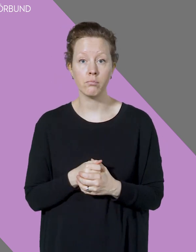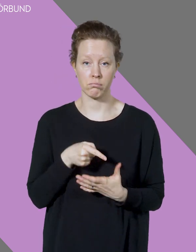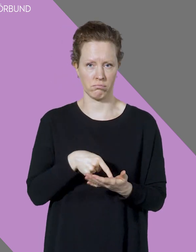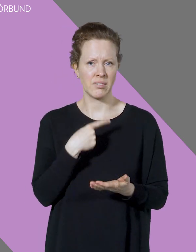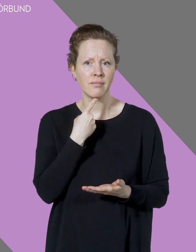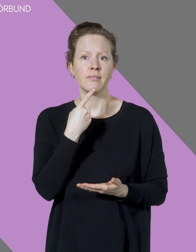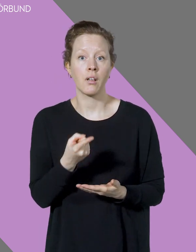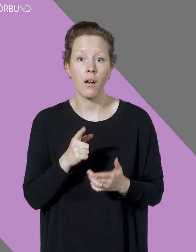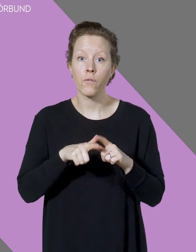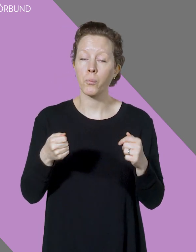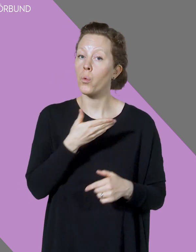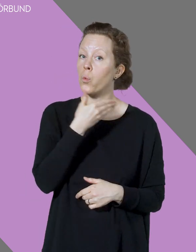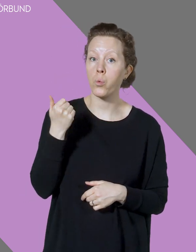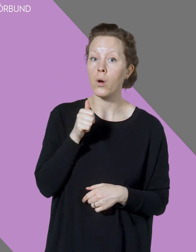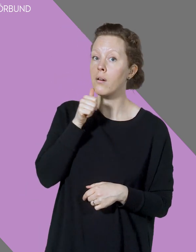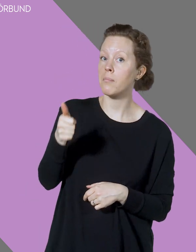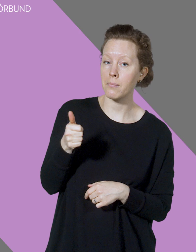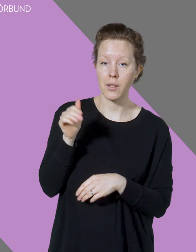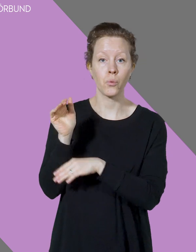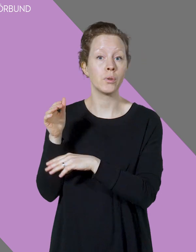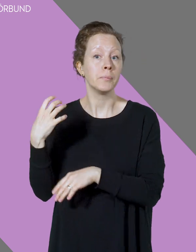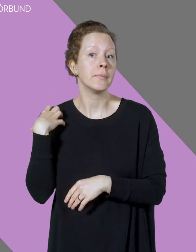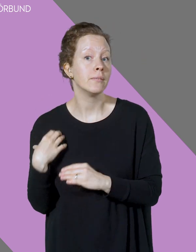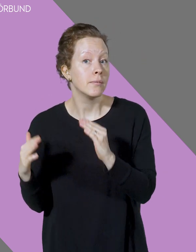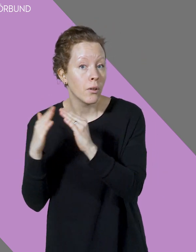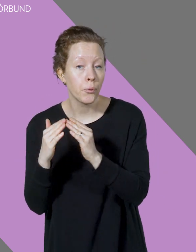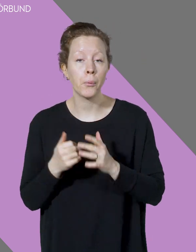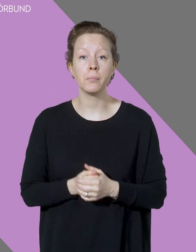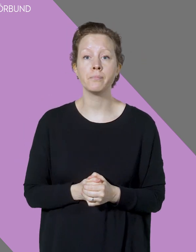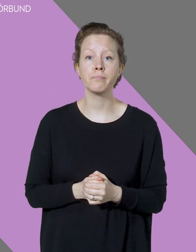om att förbundet inte skulle ha underrättat utrikesministeriet om det inträffade.